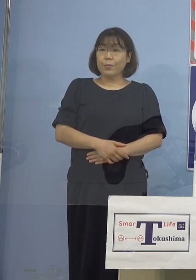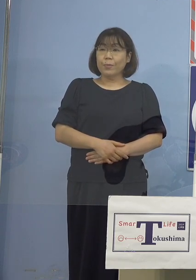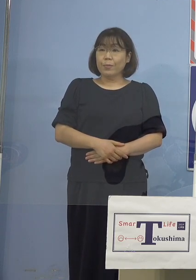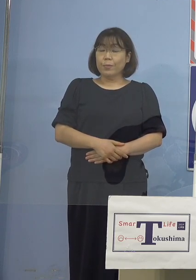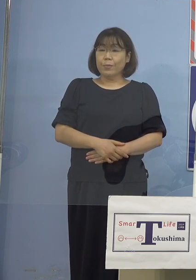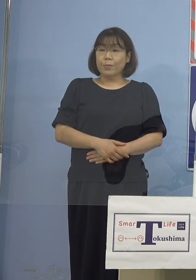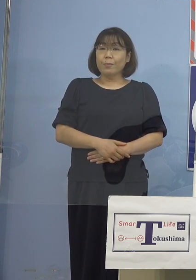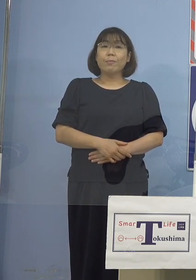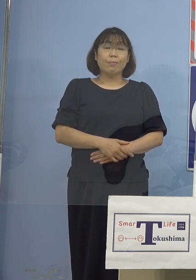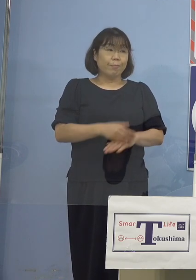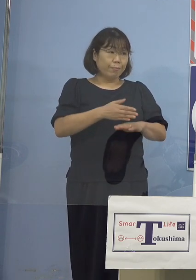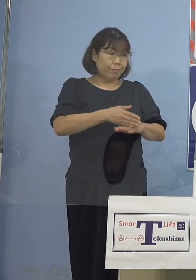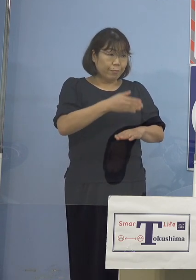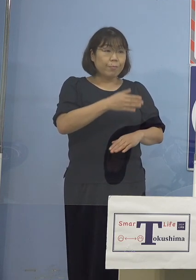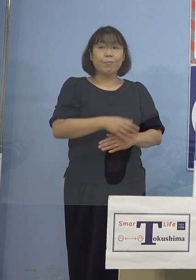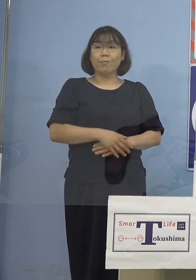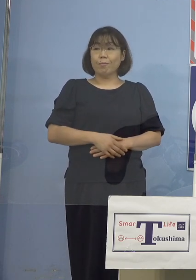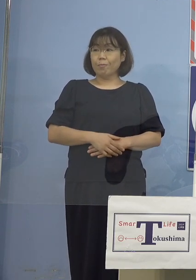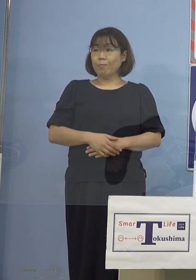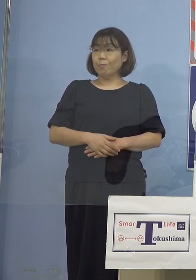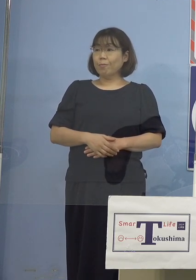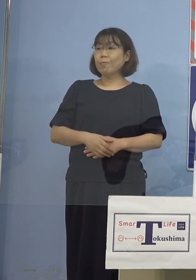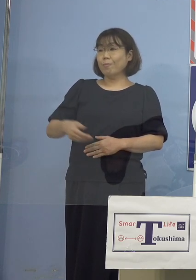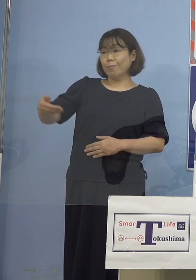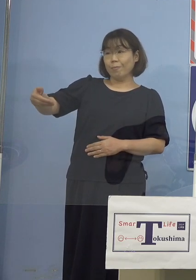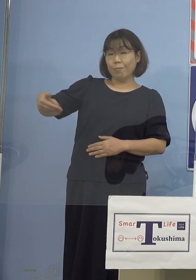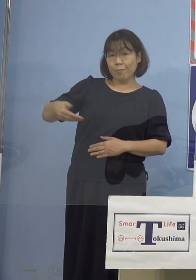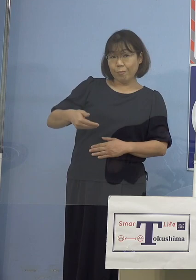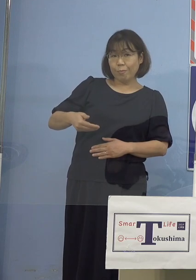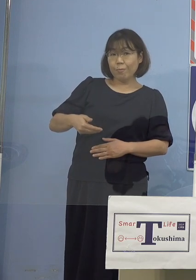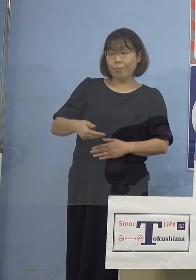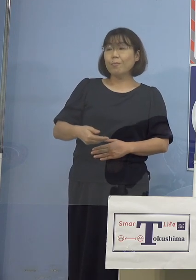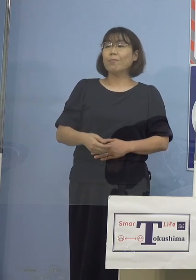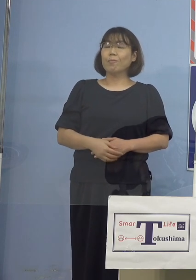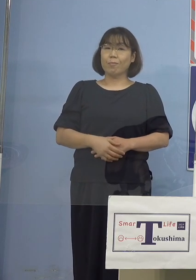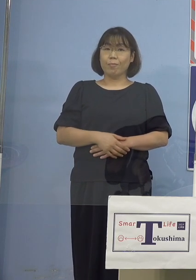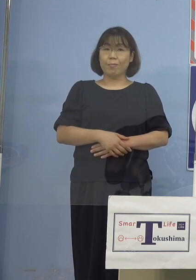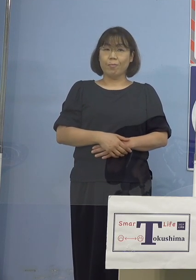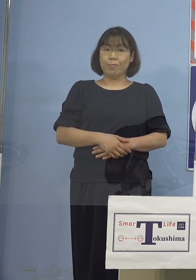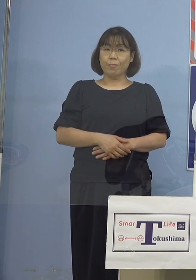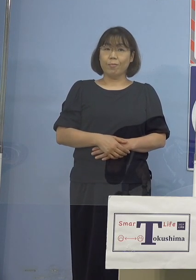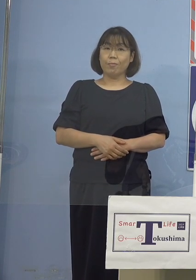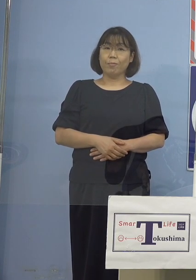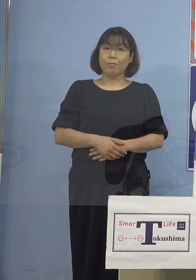（毎日新聞社） はい、ありがとうございます （幹事社：時事通信社） 幹事社の時事通信（社）でございます